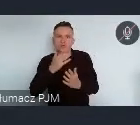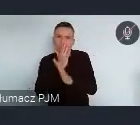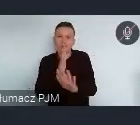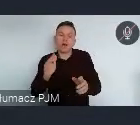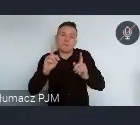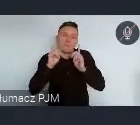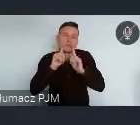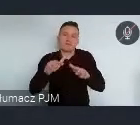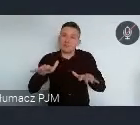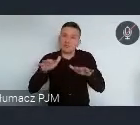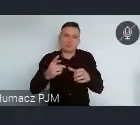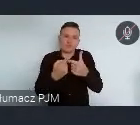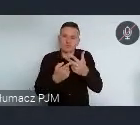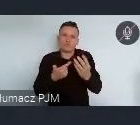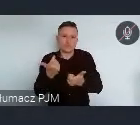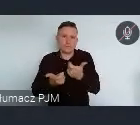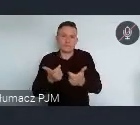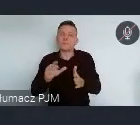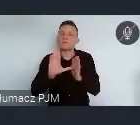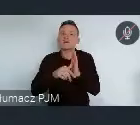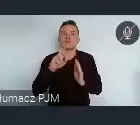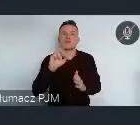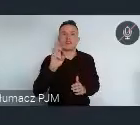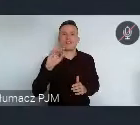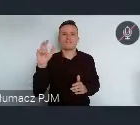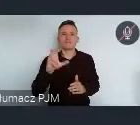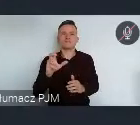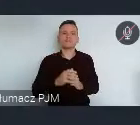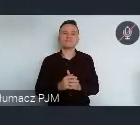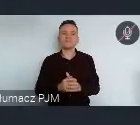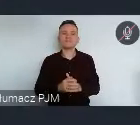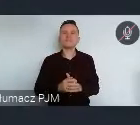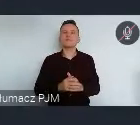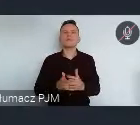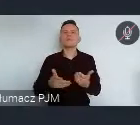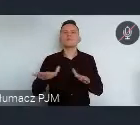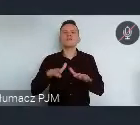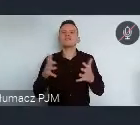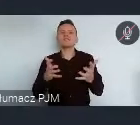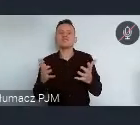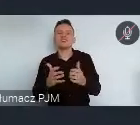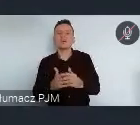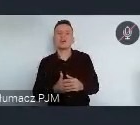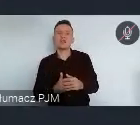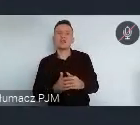Rawicz jest miastem leżącym na styku dwóch województw: dolnośląskiego i wielkopolskiego.